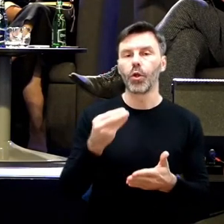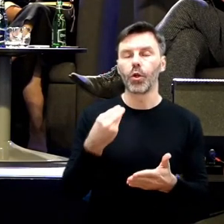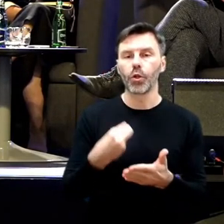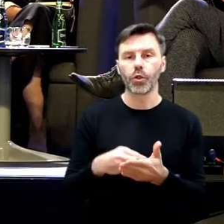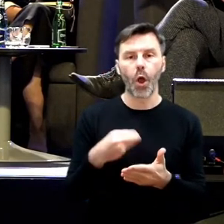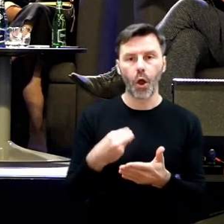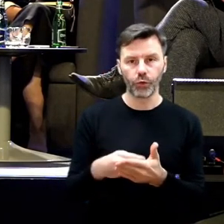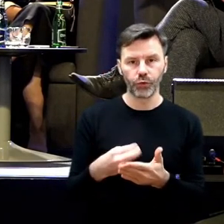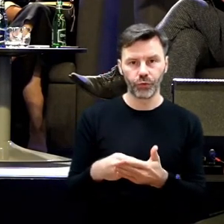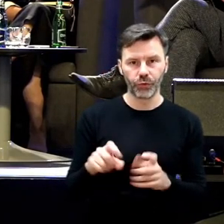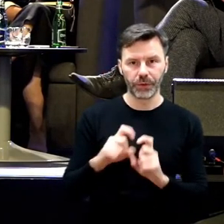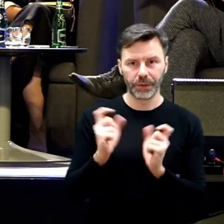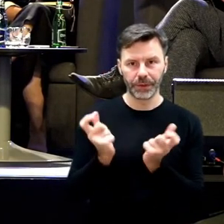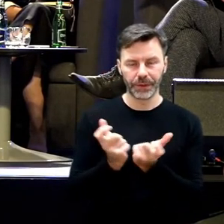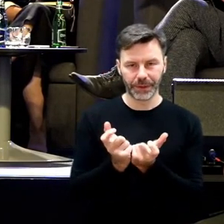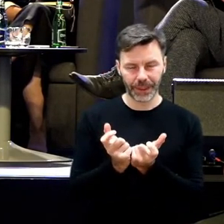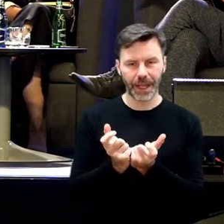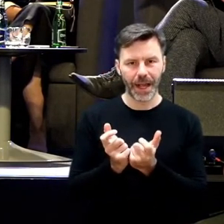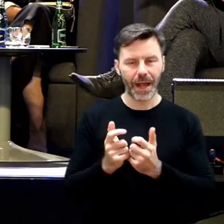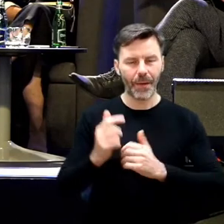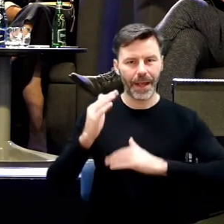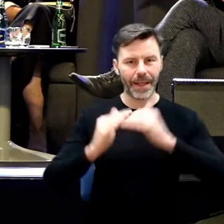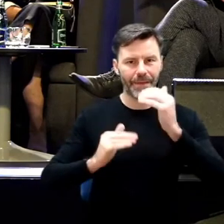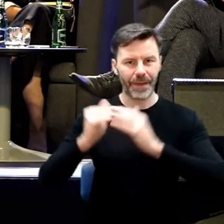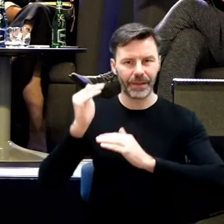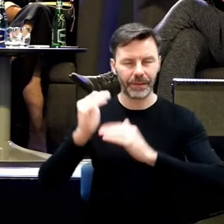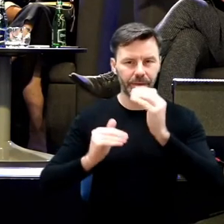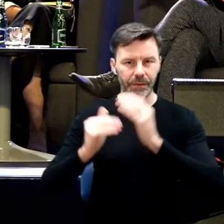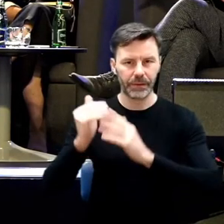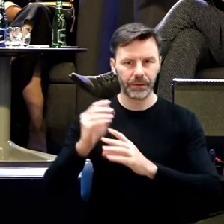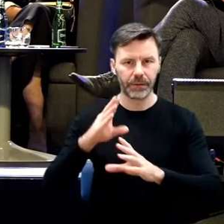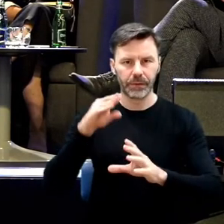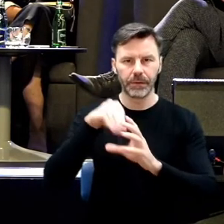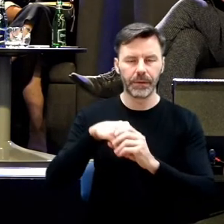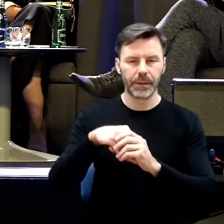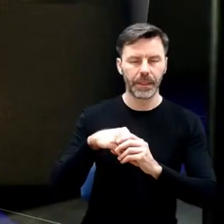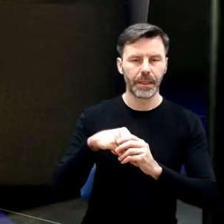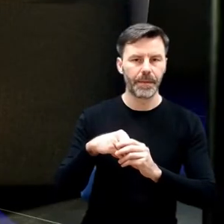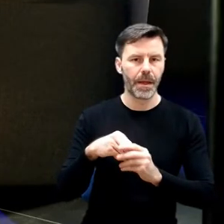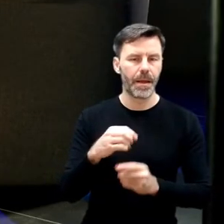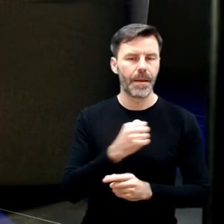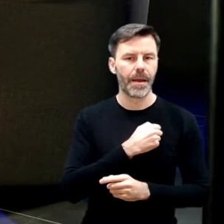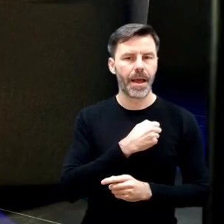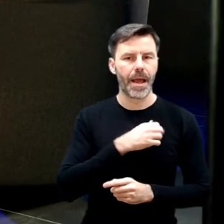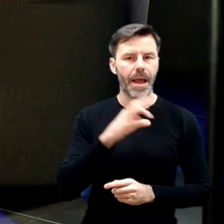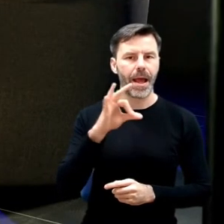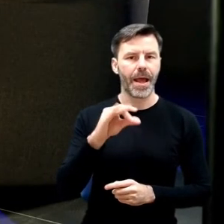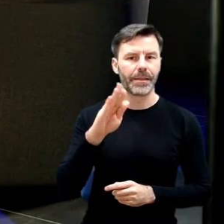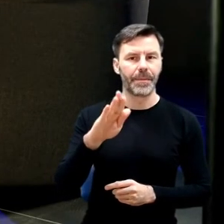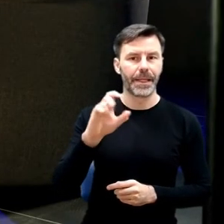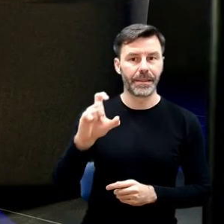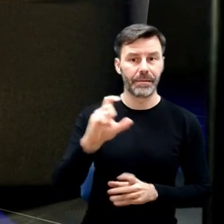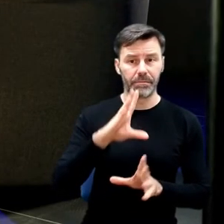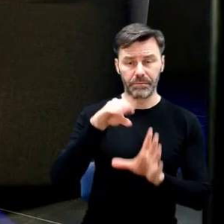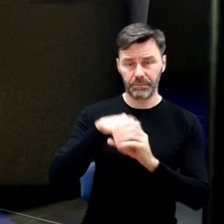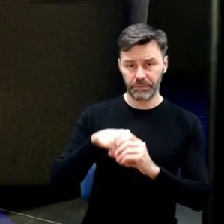finansowego każdej inwestycji jest kredyt SBC, w którym nie ma kosztu marży, jest to kredyt preferencyjny,